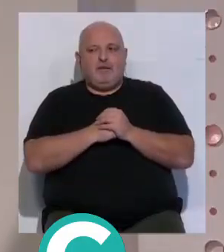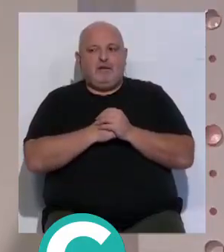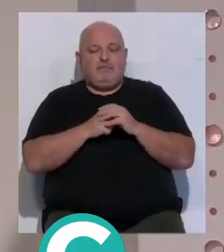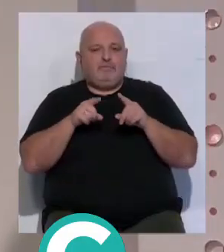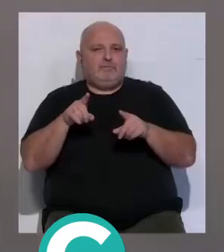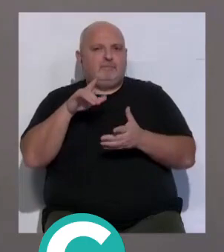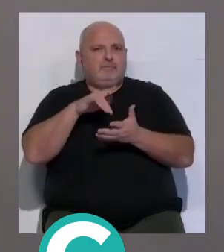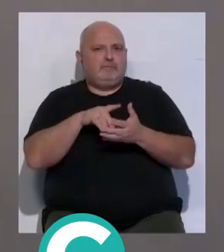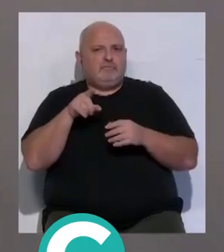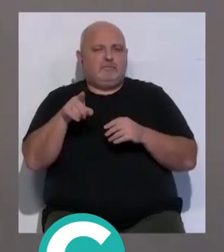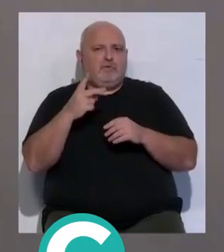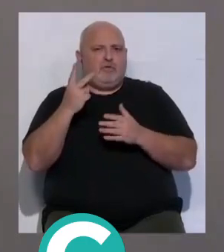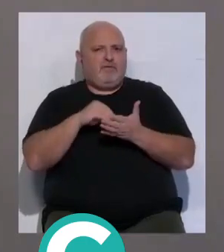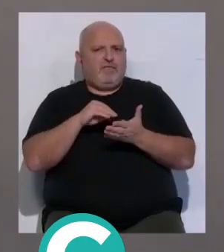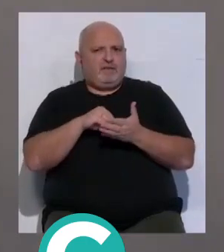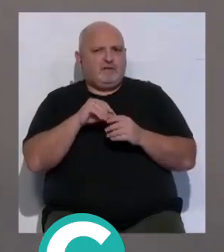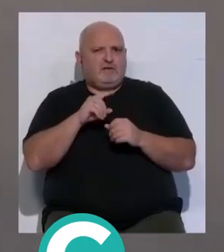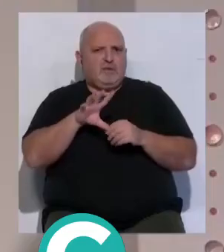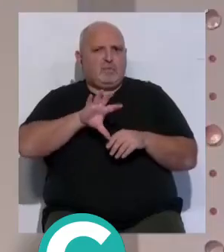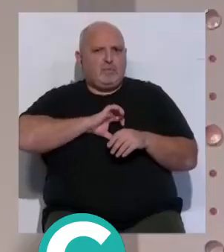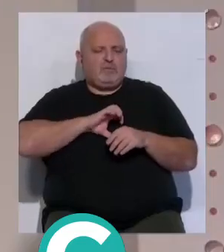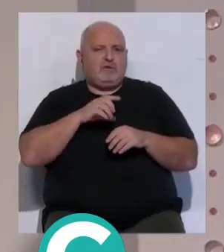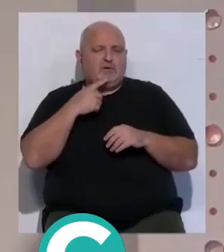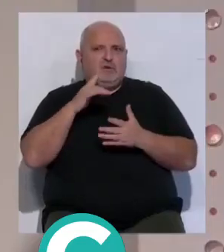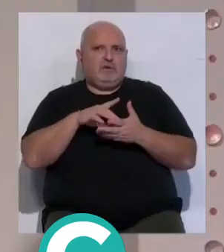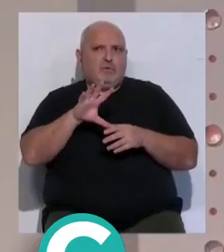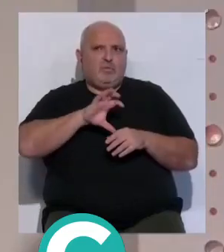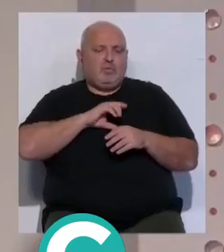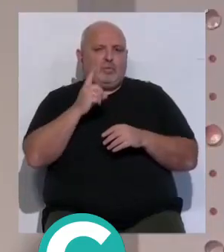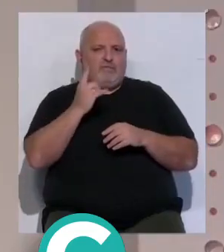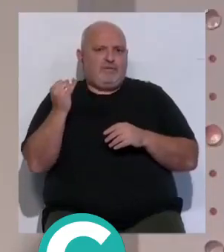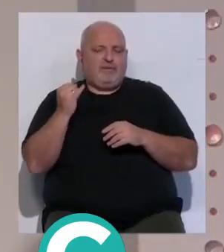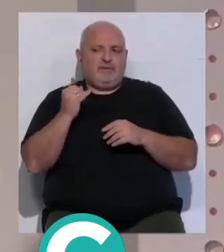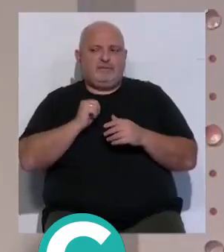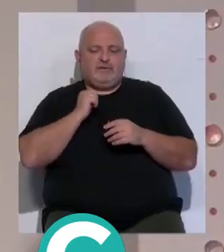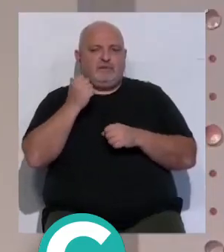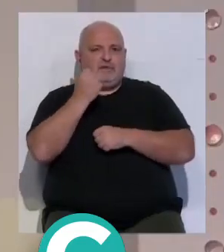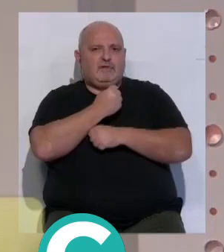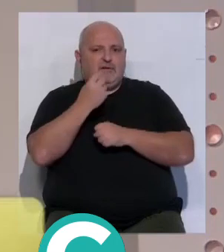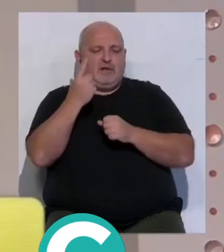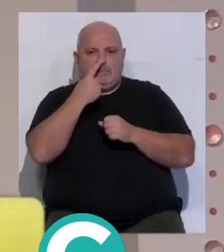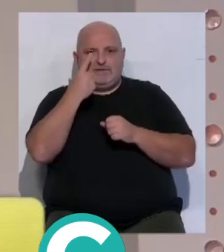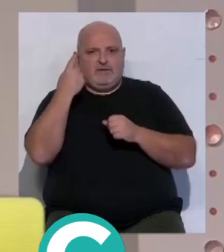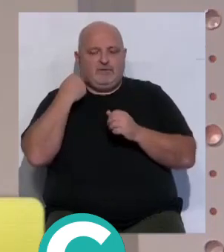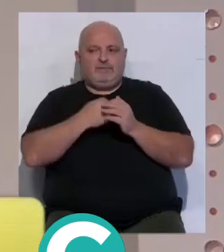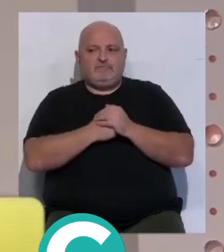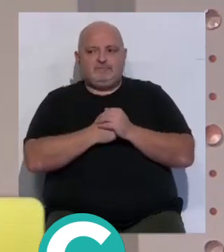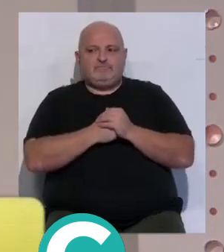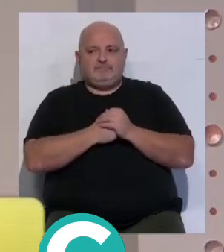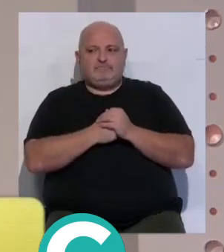te pilló un par de veces una vez nomás a mí me cogió una vez en diciembre del año pasado y luego